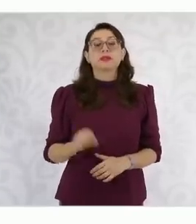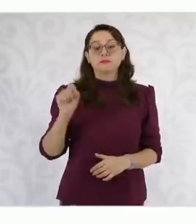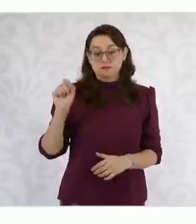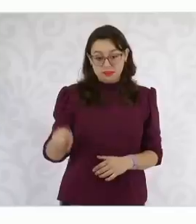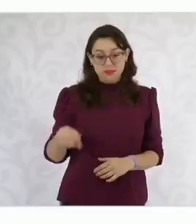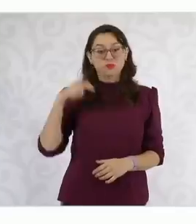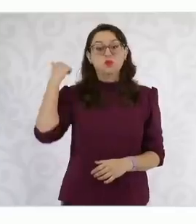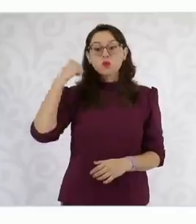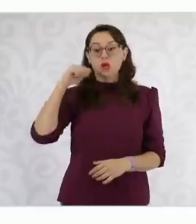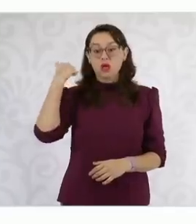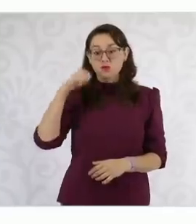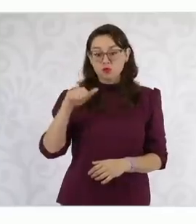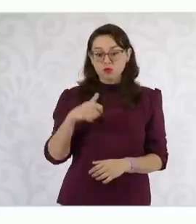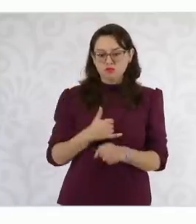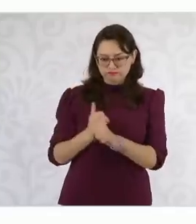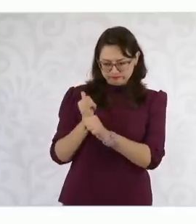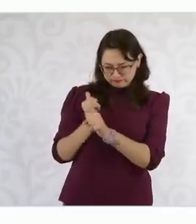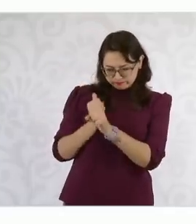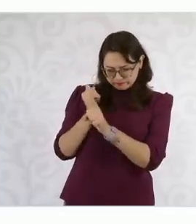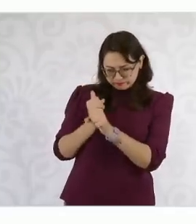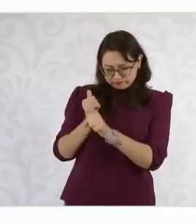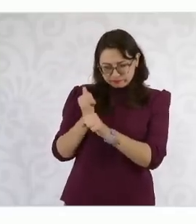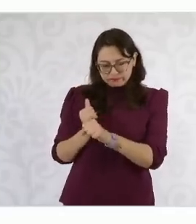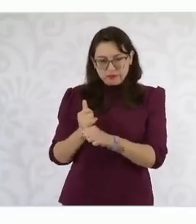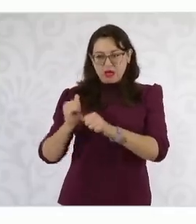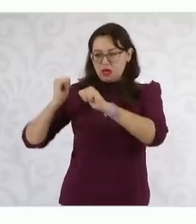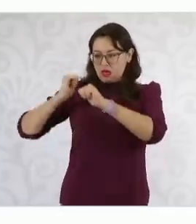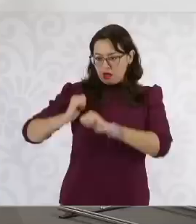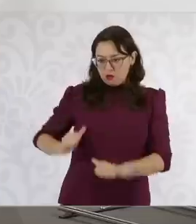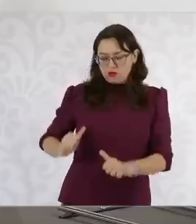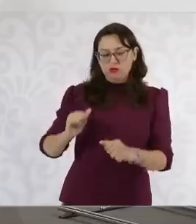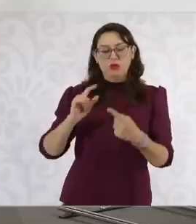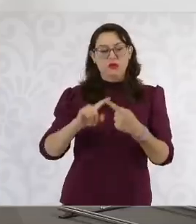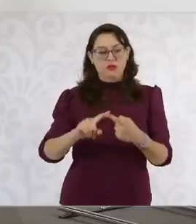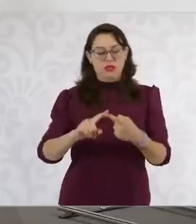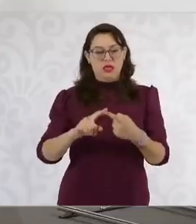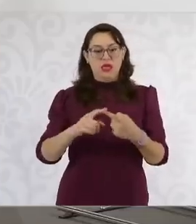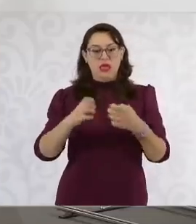trabajos de investigación y de las acciones coordinadas entre el gabinete de seguridad